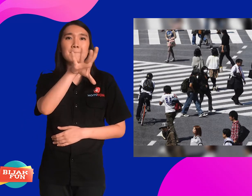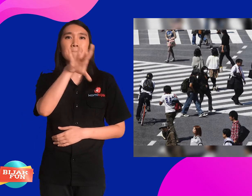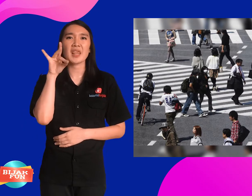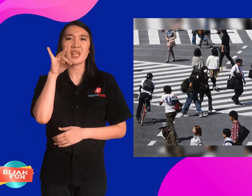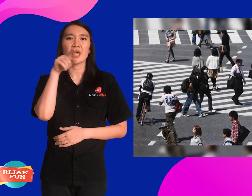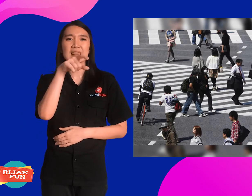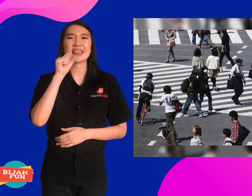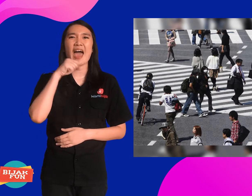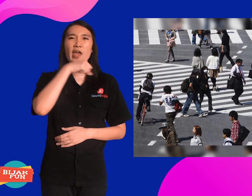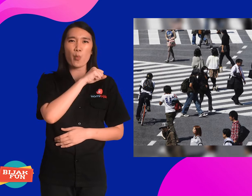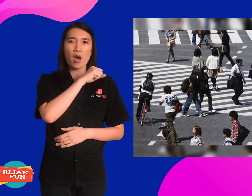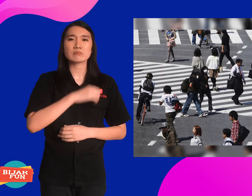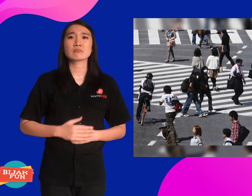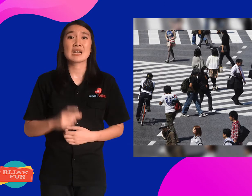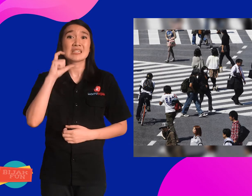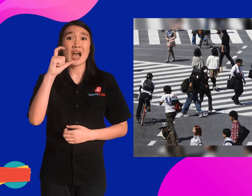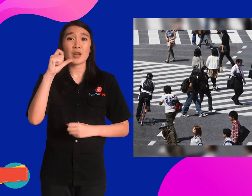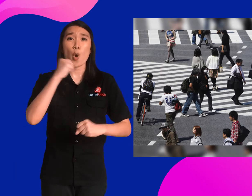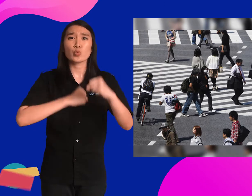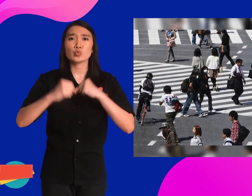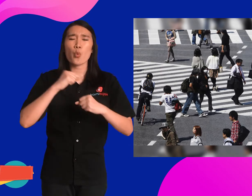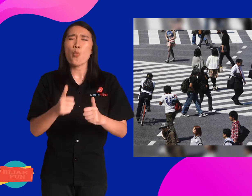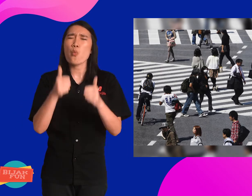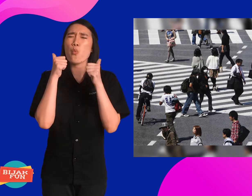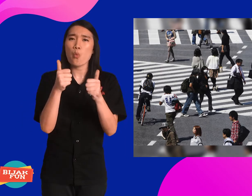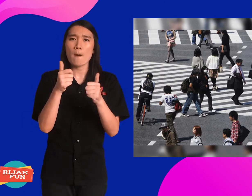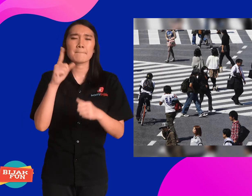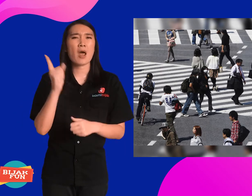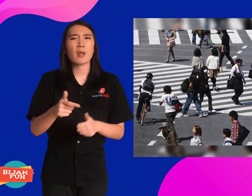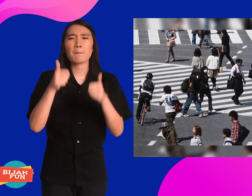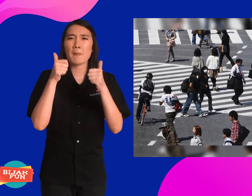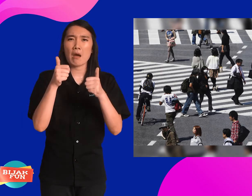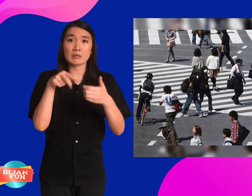Taiwan terpilih sebagai negara dengan usaha yang baik dalam penanganan virus Corona.